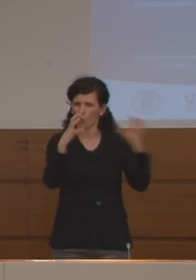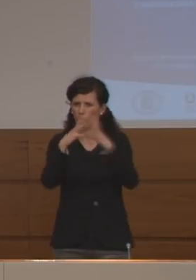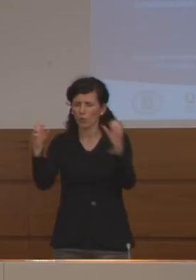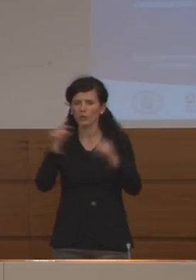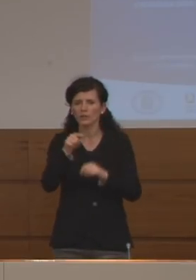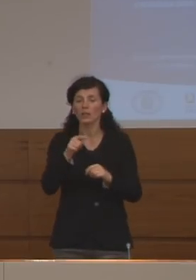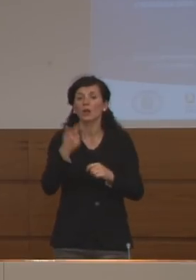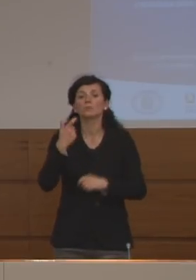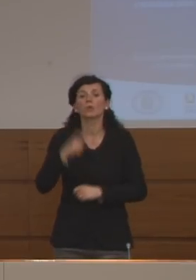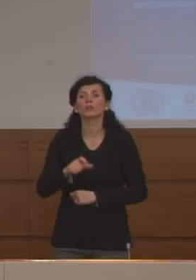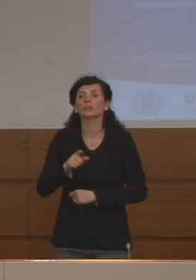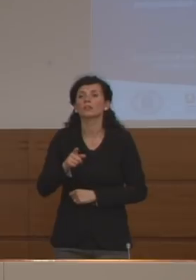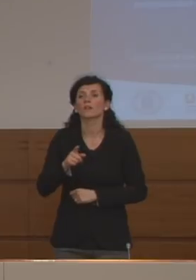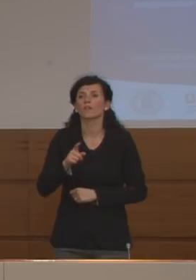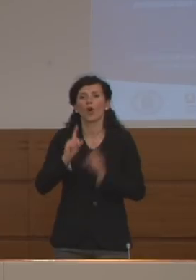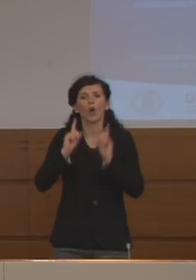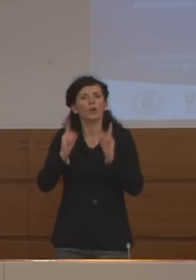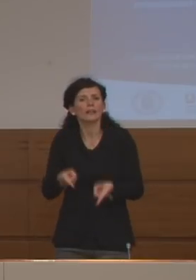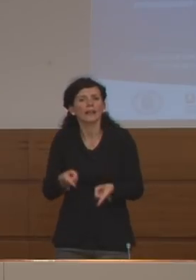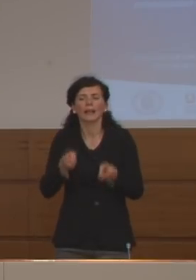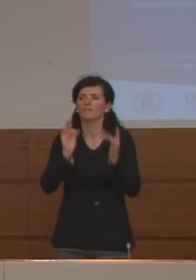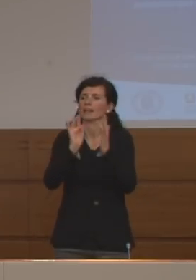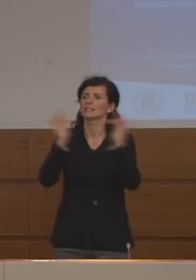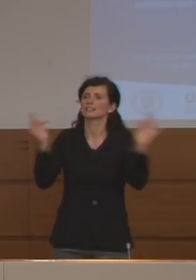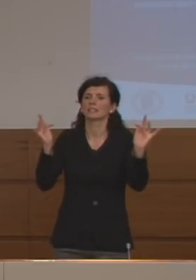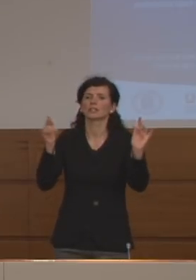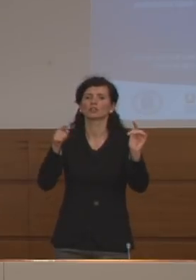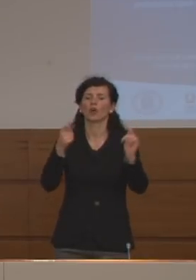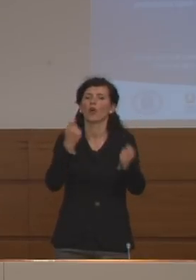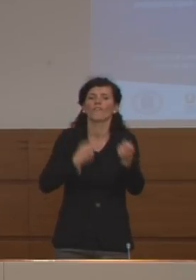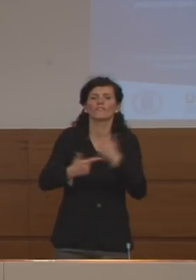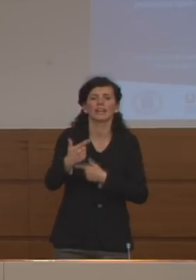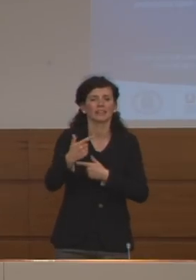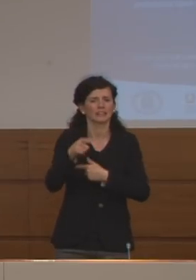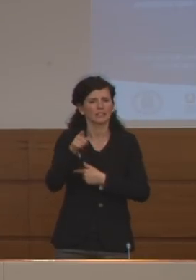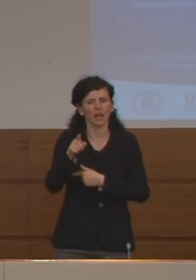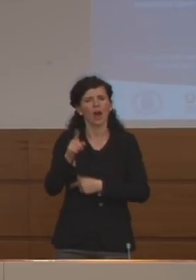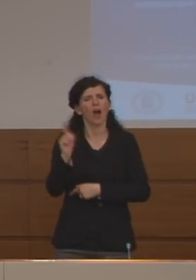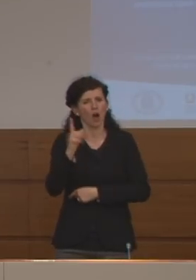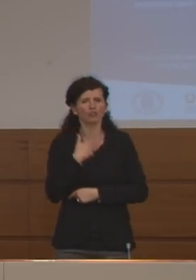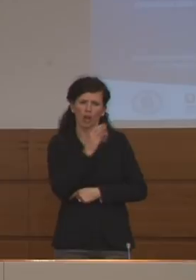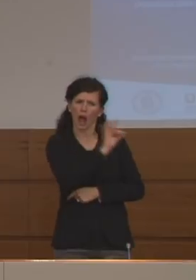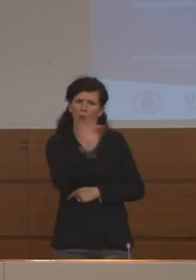deve essere un sito di vendita online, si sono attrezzati, hanno fatto anche delle